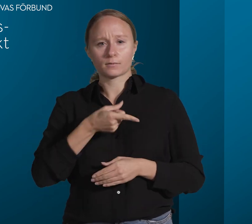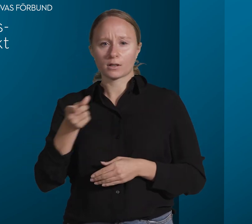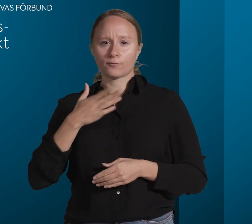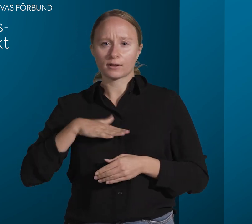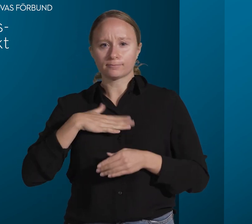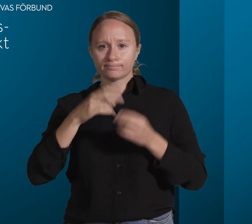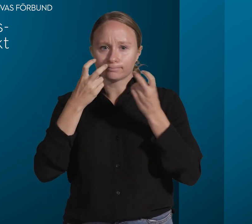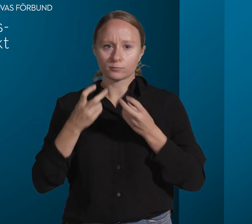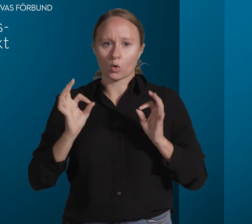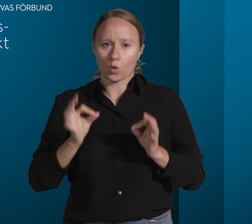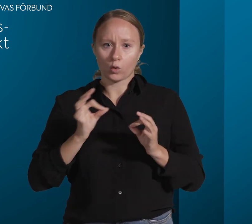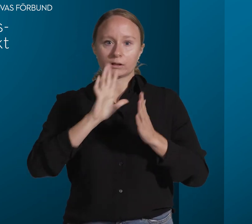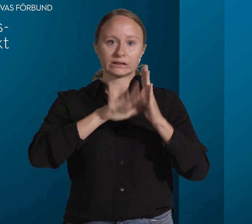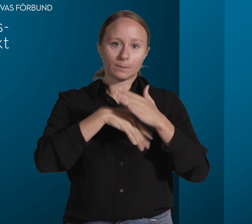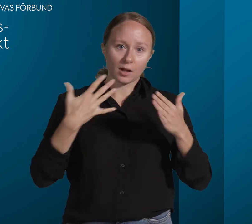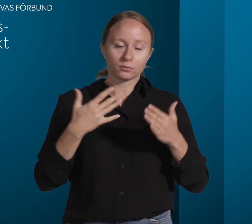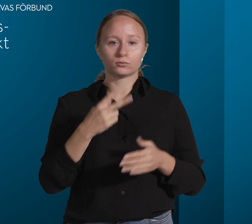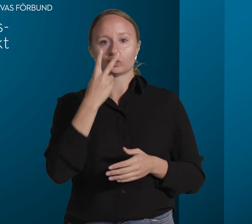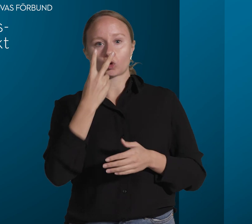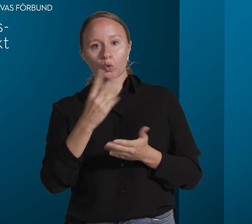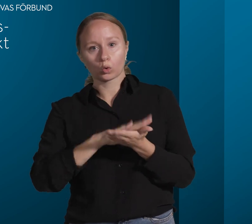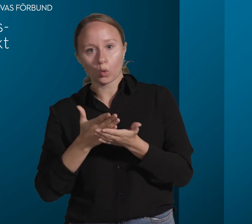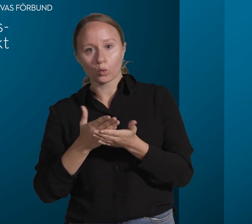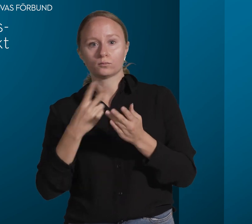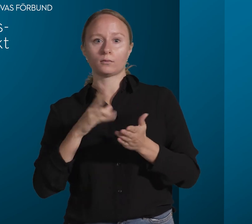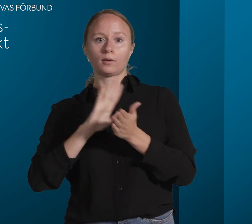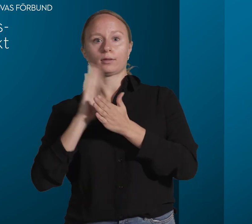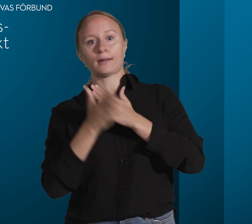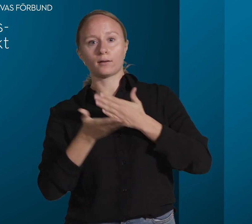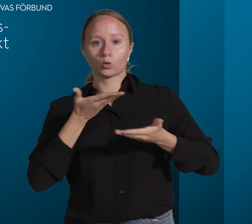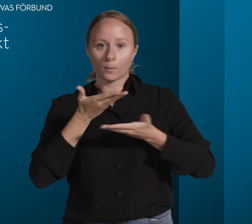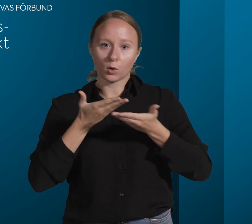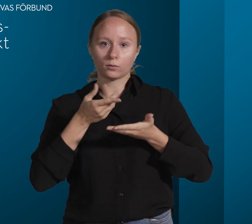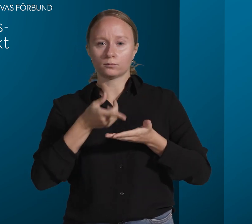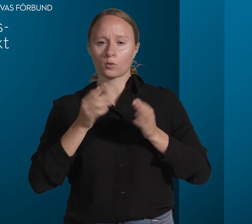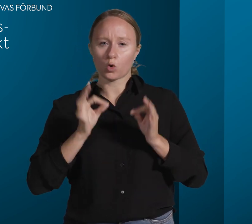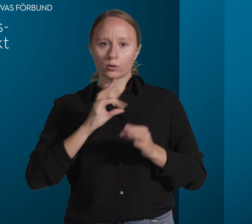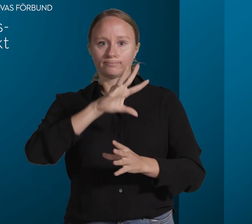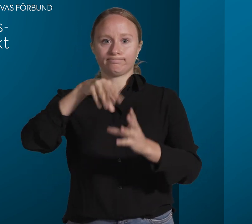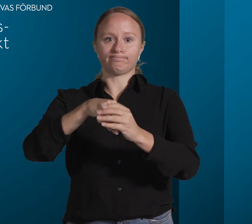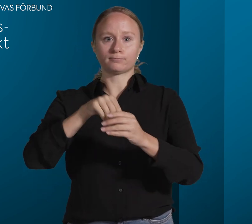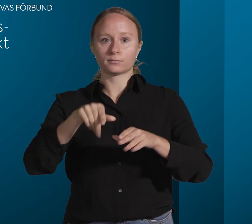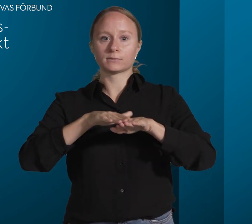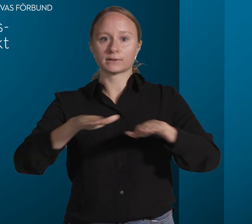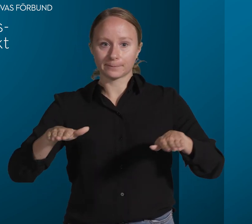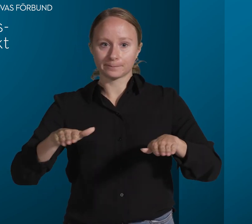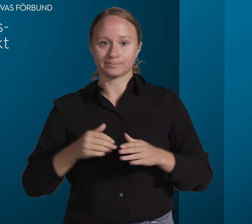och undersöker hur teckenspråk, syntolkning och tillgänglig kommunikation - kan integreras i scenkonst.